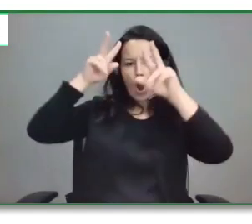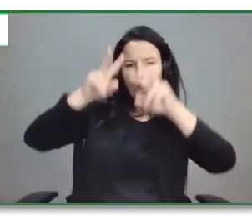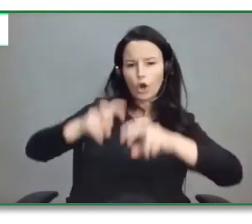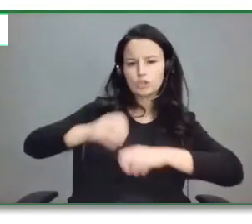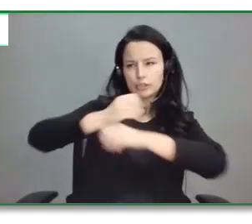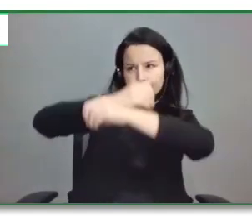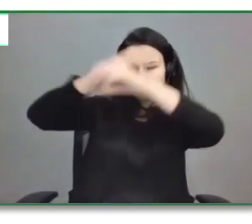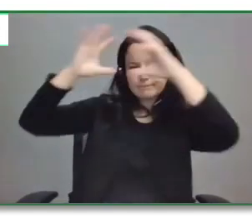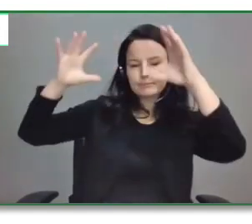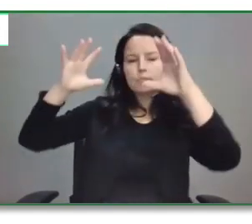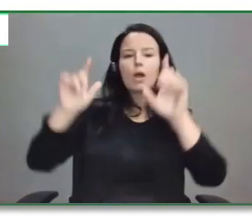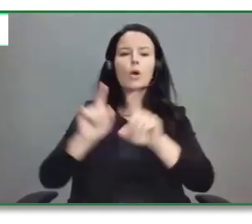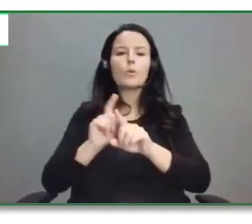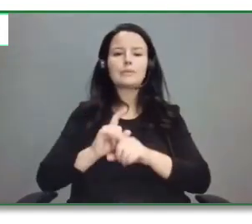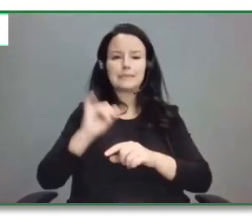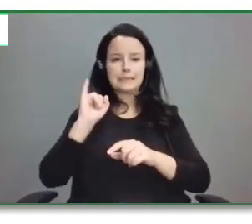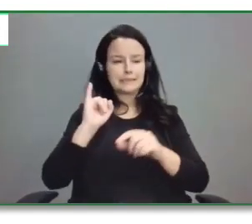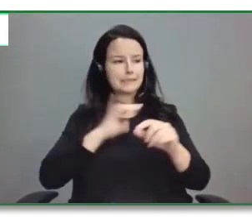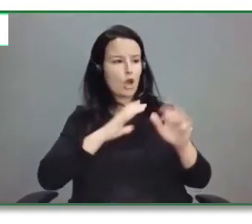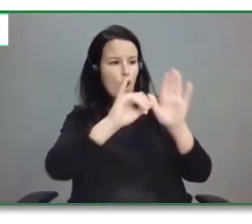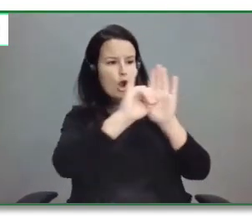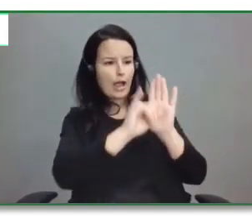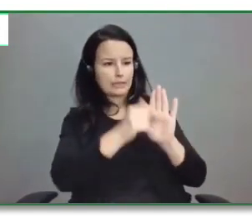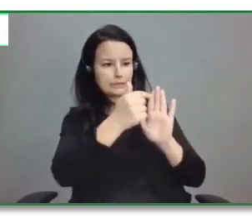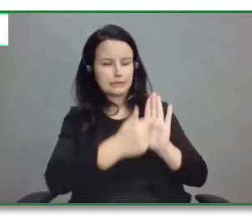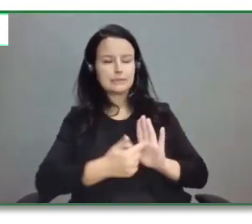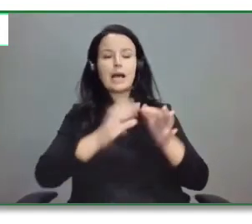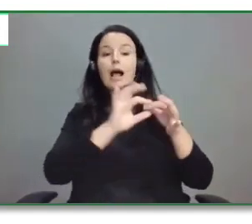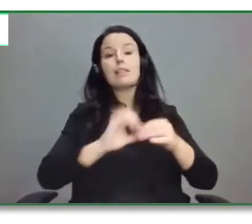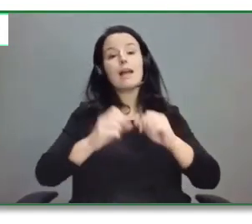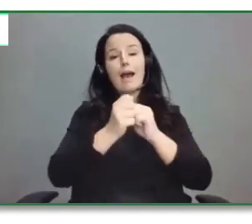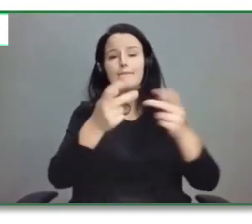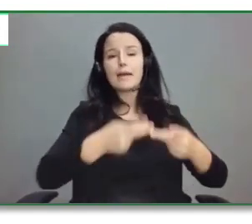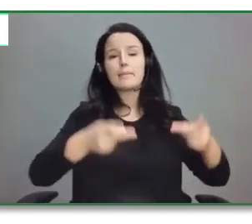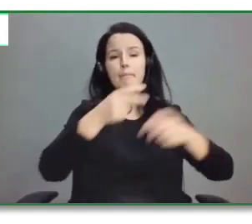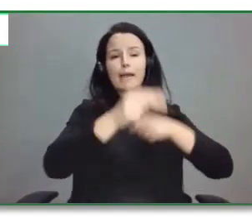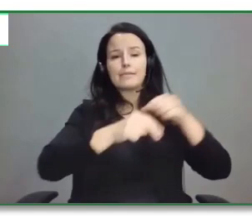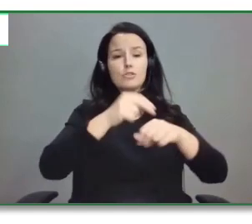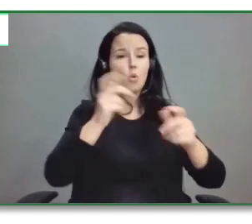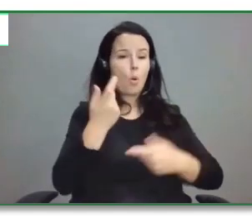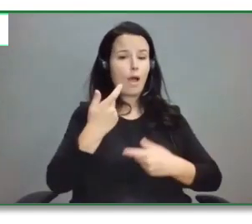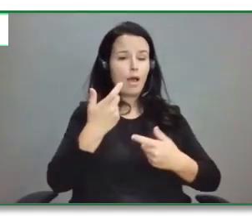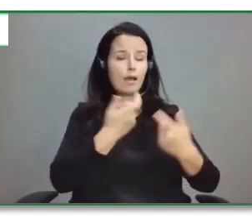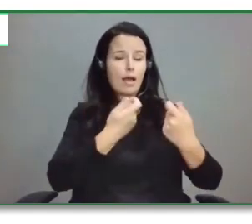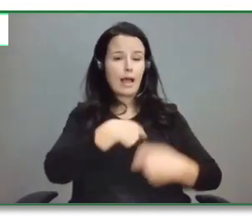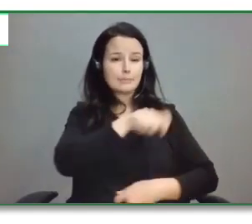l'application d'un disque au réseau espagnol parc nationaux et je mettrai